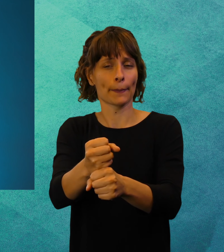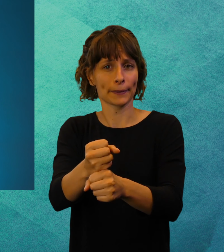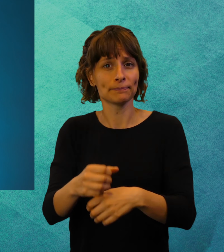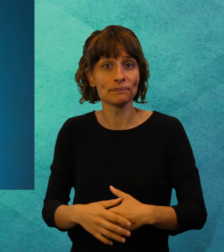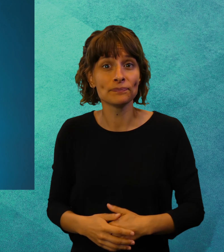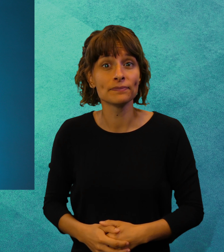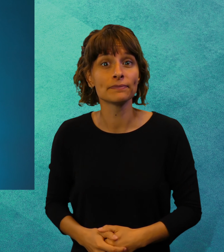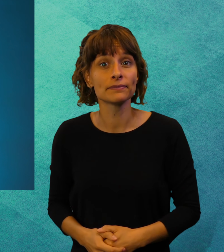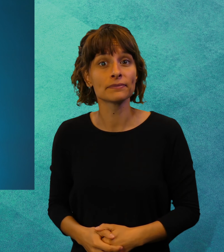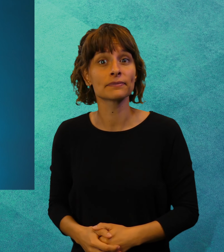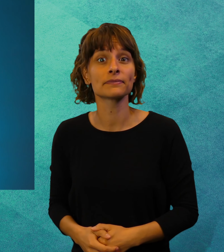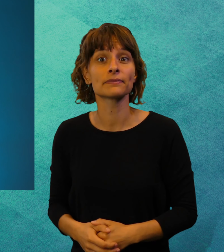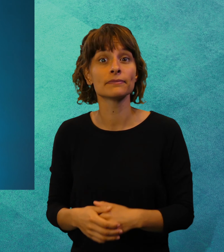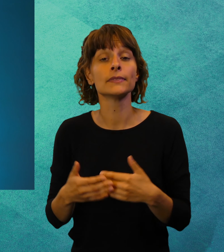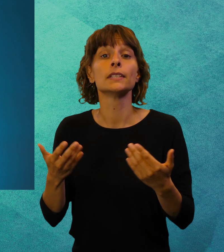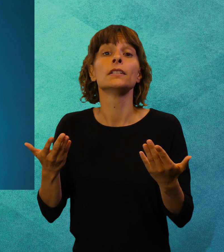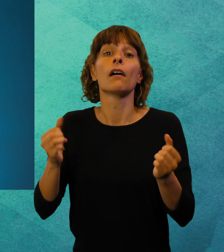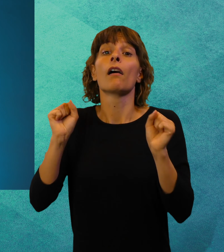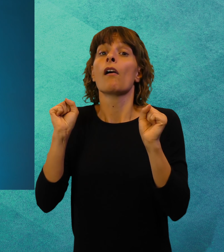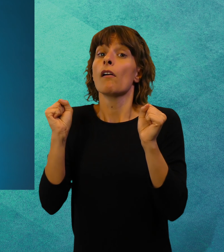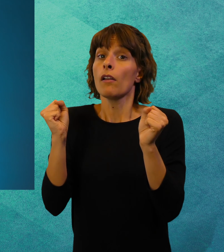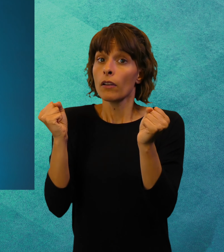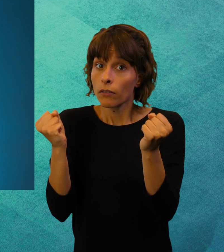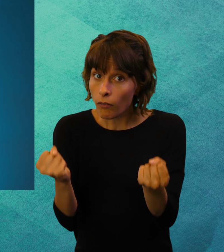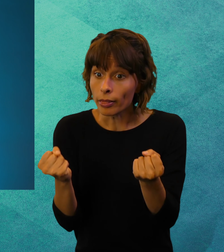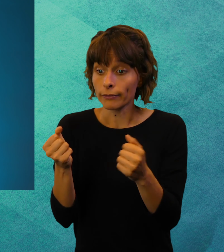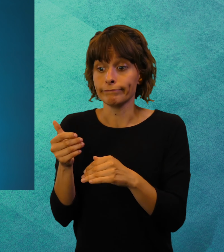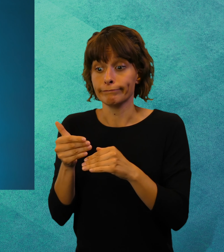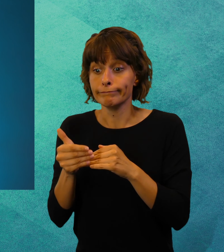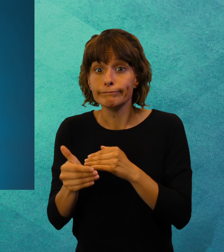kan je tenminste weer de dingen doen waar je van houdt en heb je genoeg afleiding. Nou kan het zo